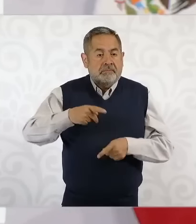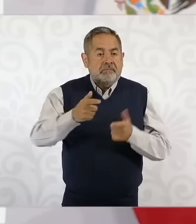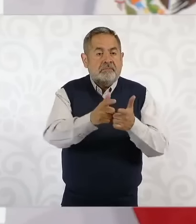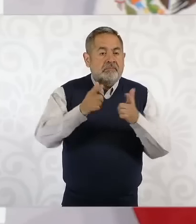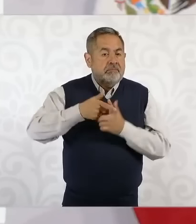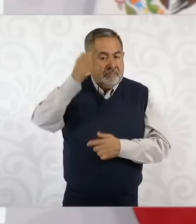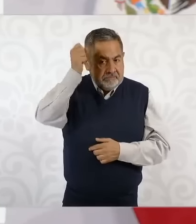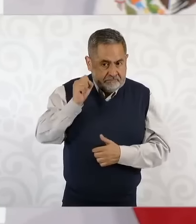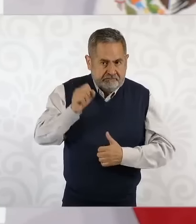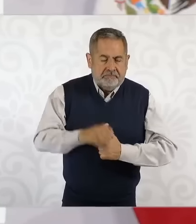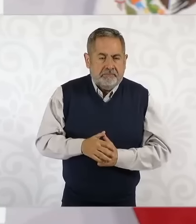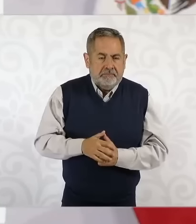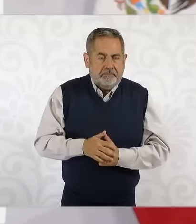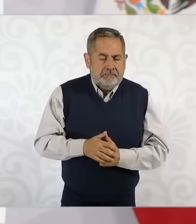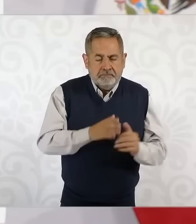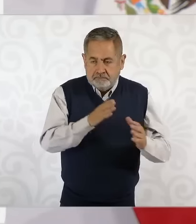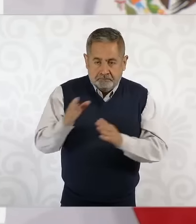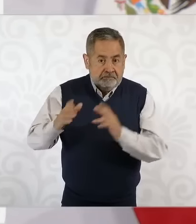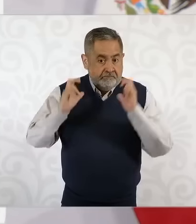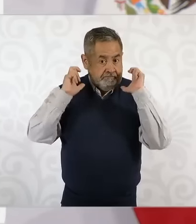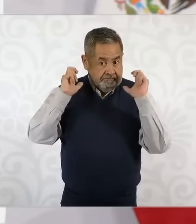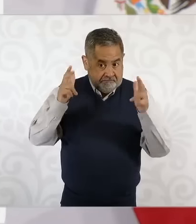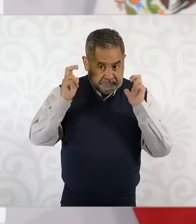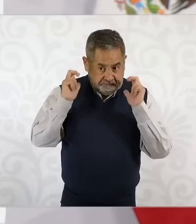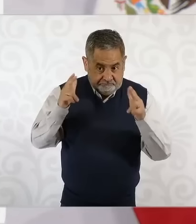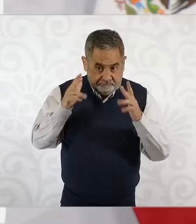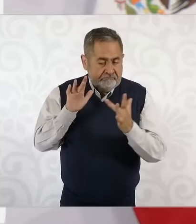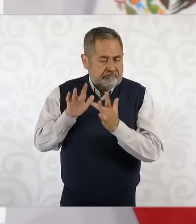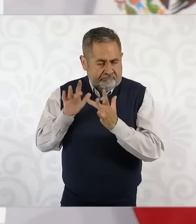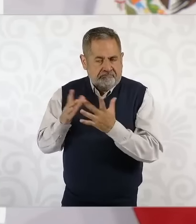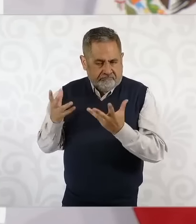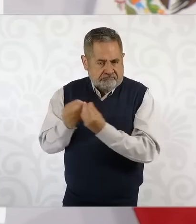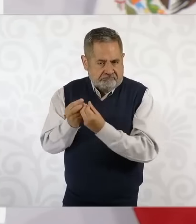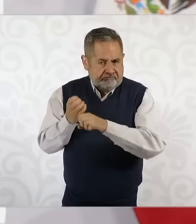en Chiapas. En coordinación con las autoridades estatales derivado de trabajos de cooperación